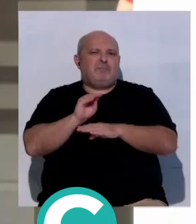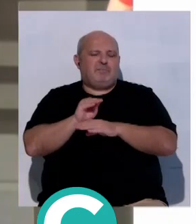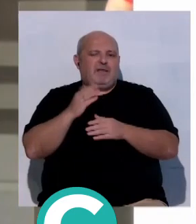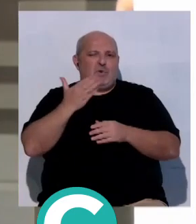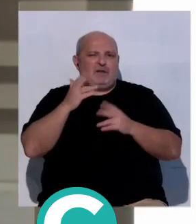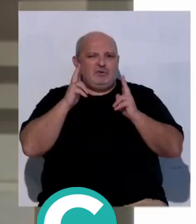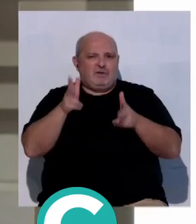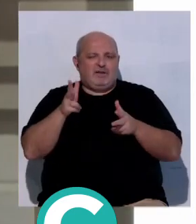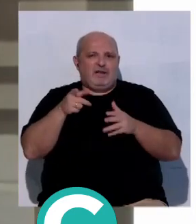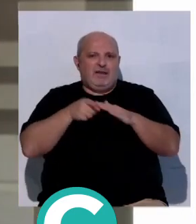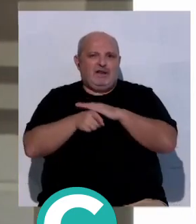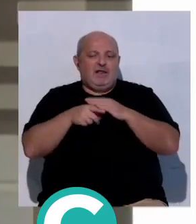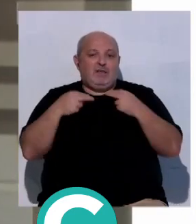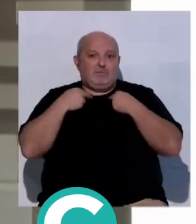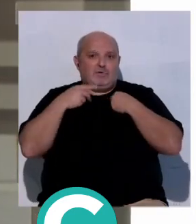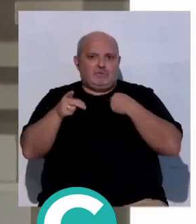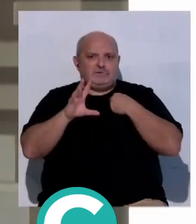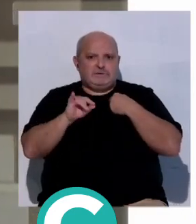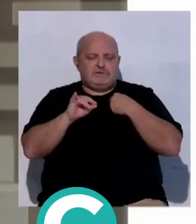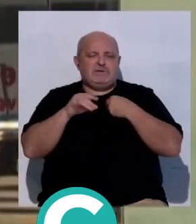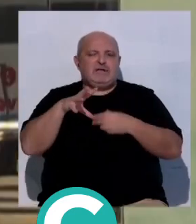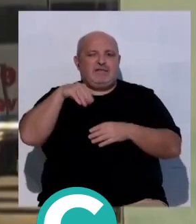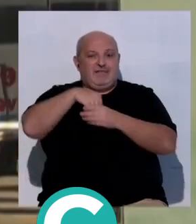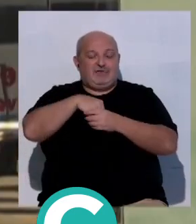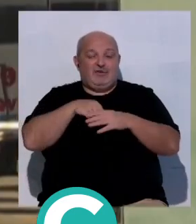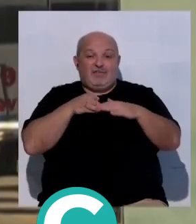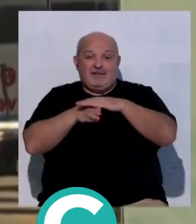hostelería que gestiona diputación en el recinto interior de zona franca a la que